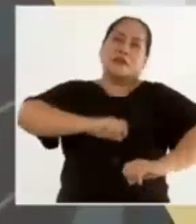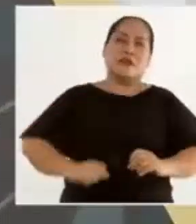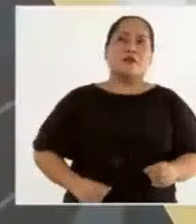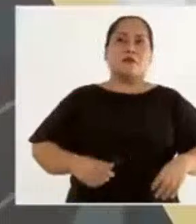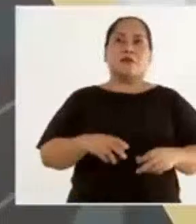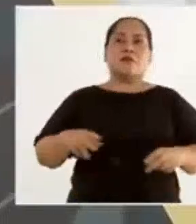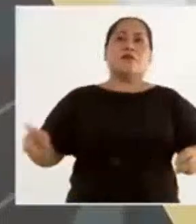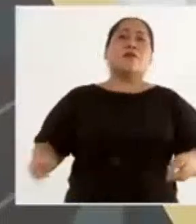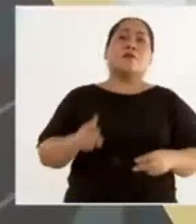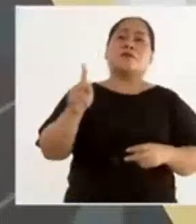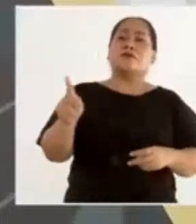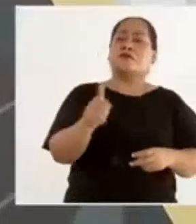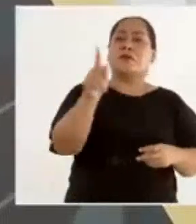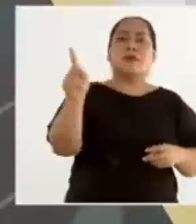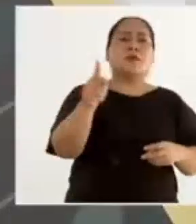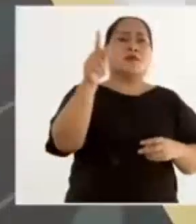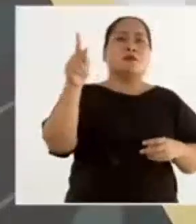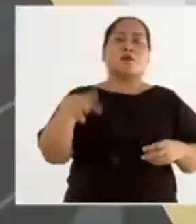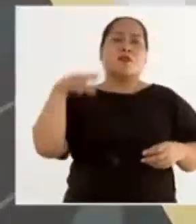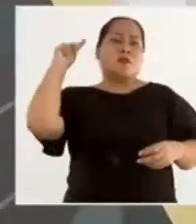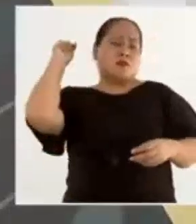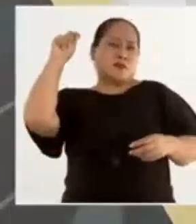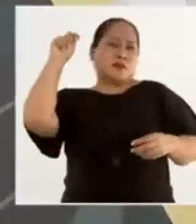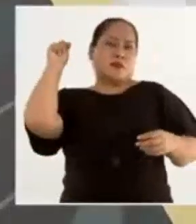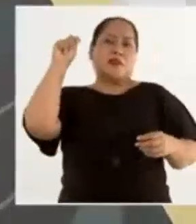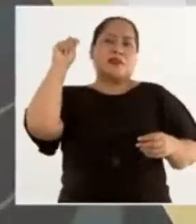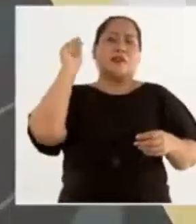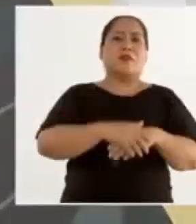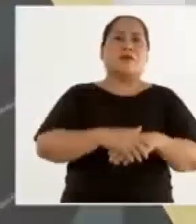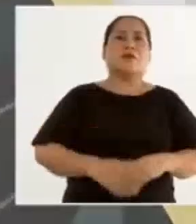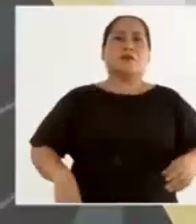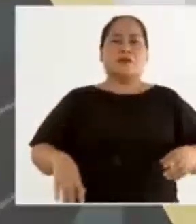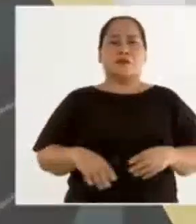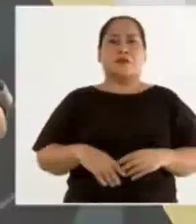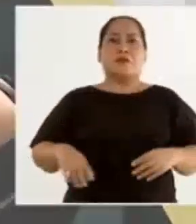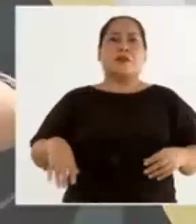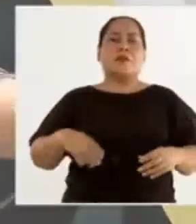para las comunidades rurales y para las personas que menos tienen. Justicia para